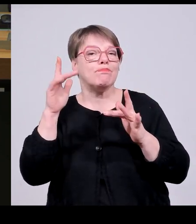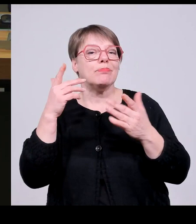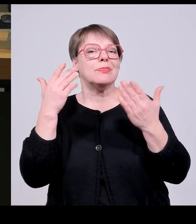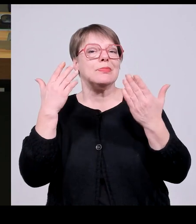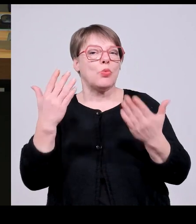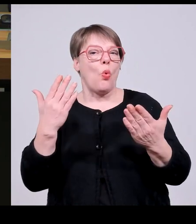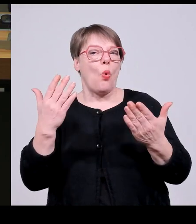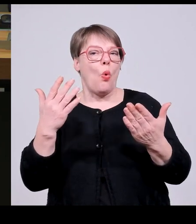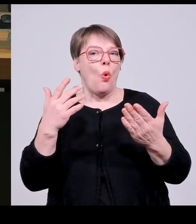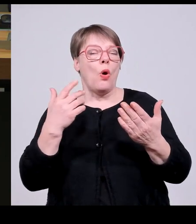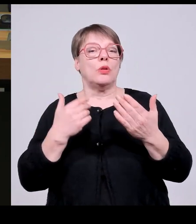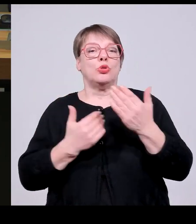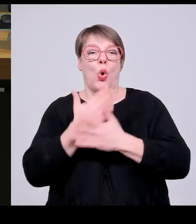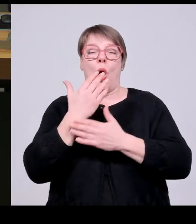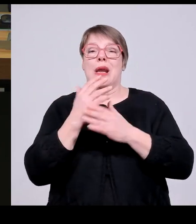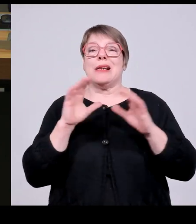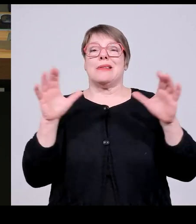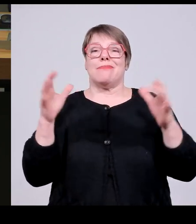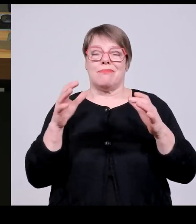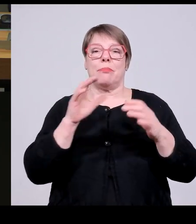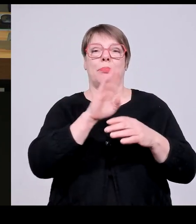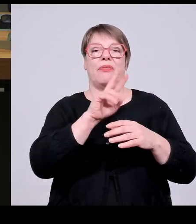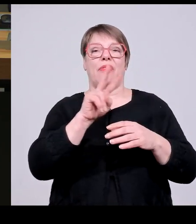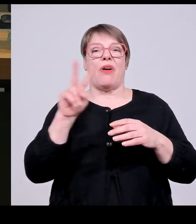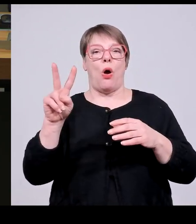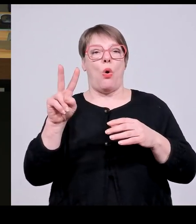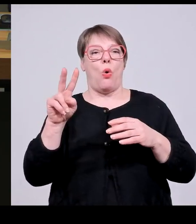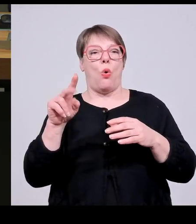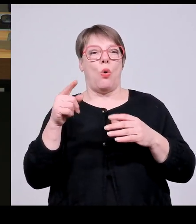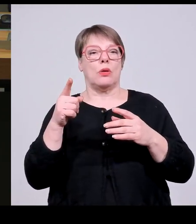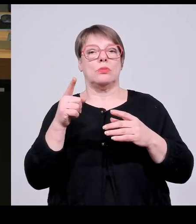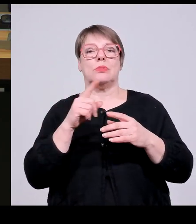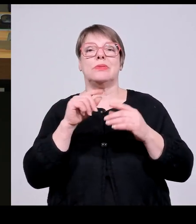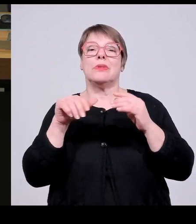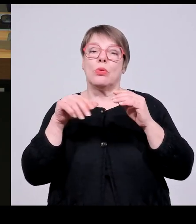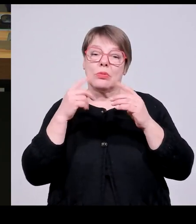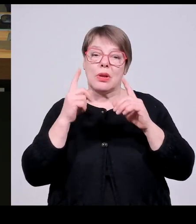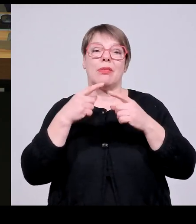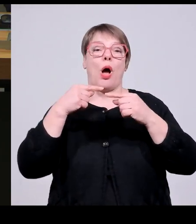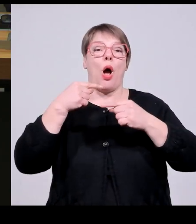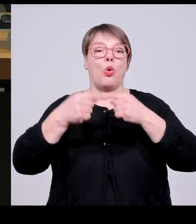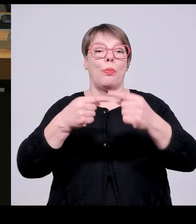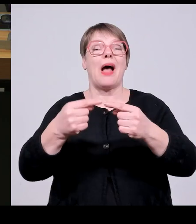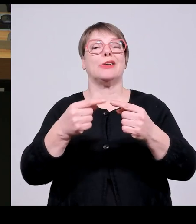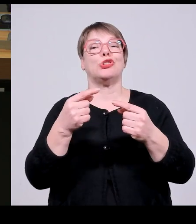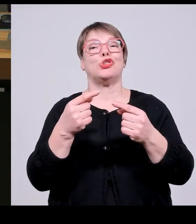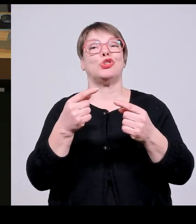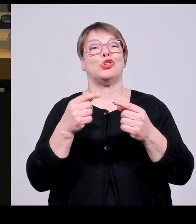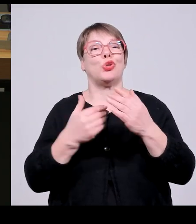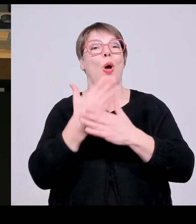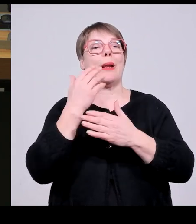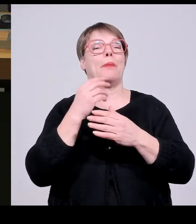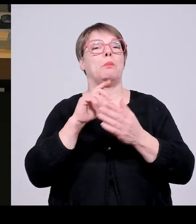und aus ebenfalls guten Gründen. Nach der heutigen Systematik sind ja auch die, ist die Proporzmäßige Zusammensetzung